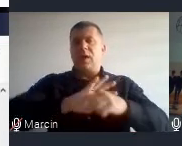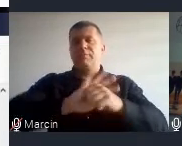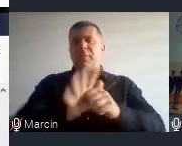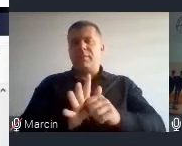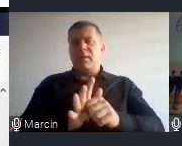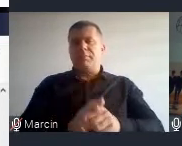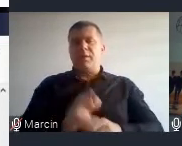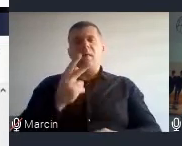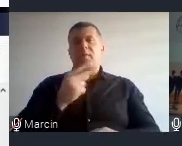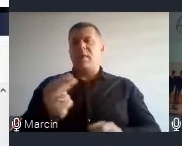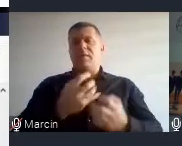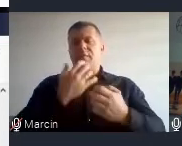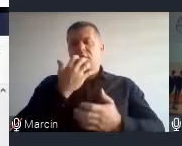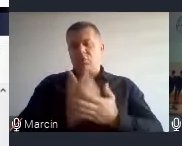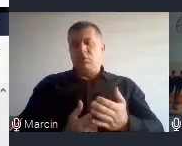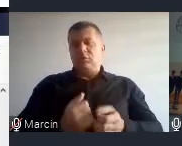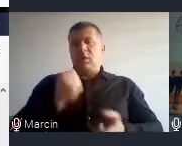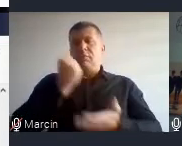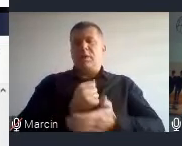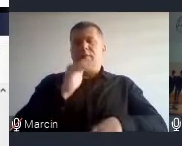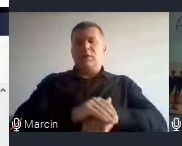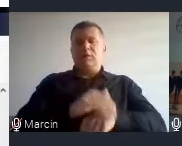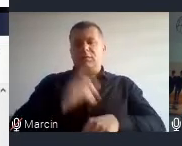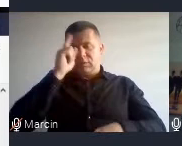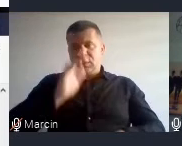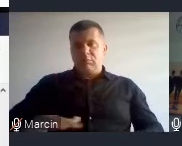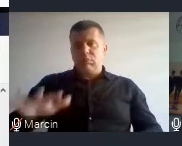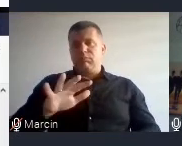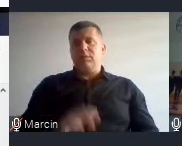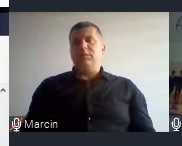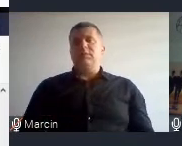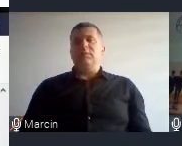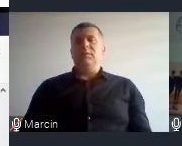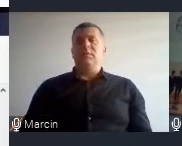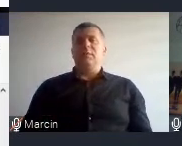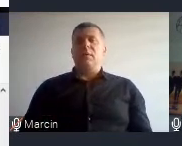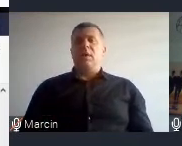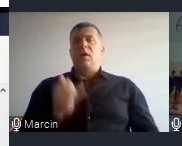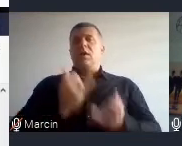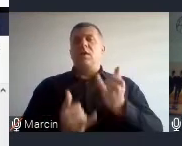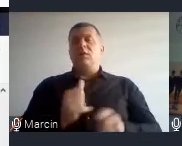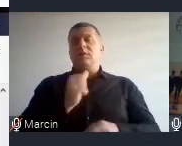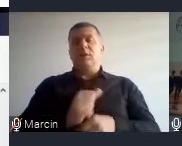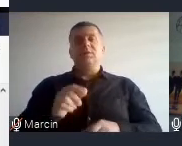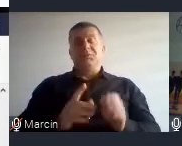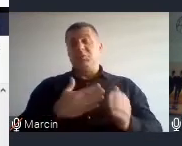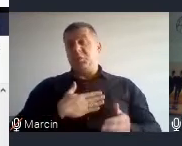nie stosuje się prawa zamówień publicznych, ale nie stosuje się jeśli zachodzi wysokie prawdopodobieństwo